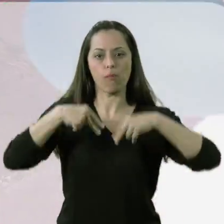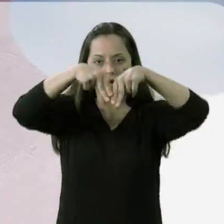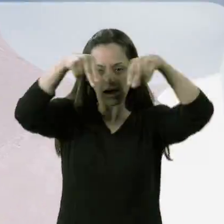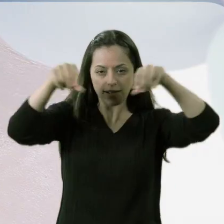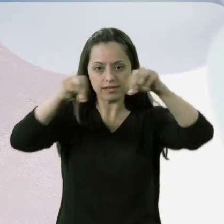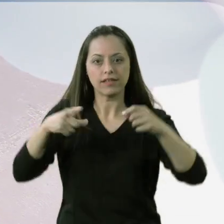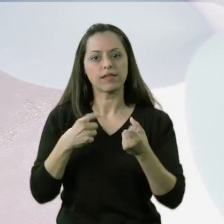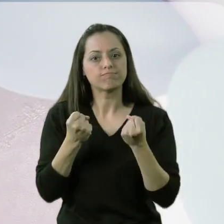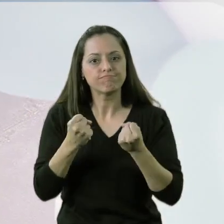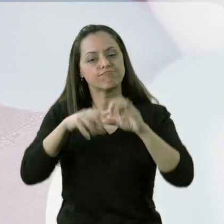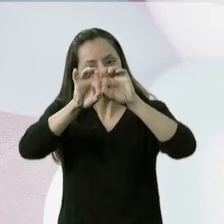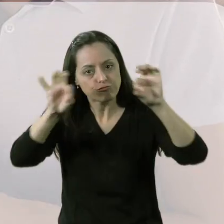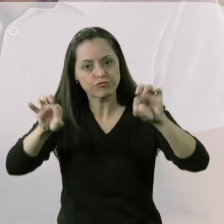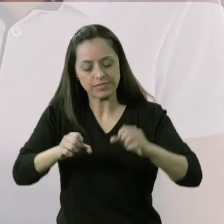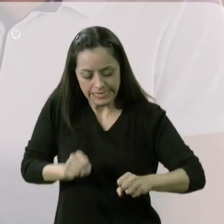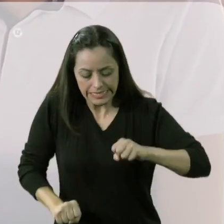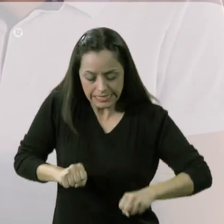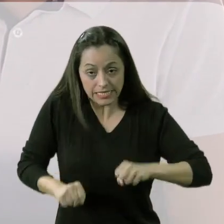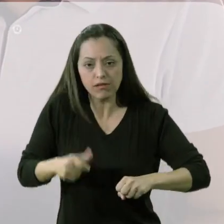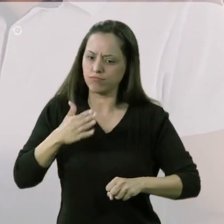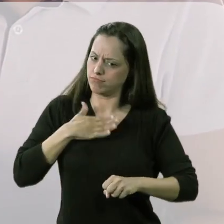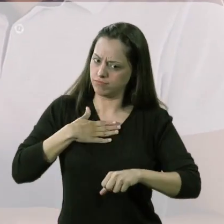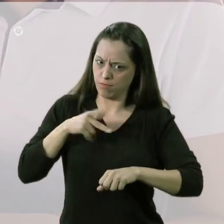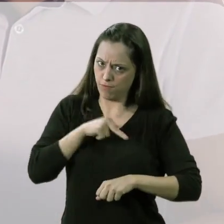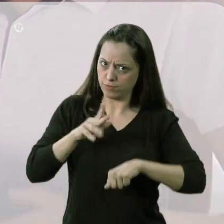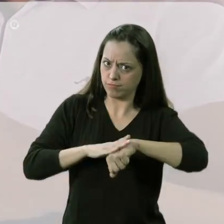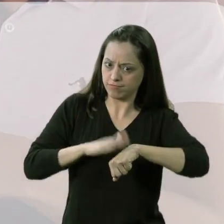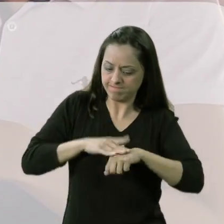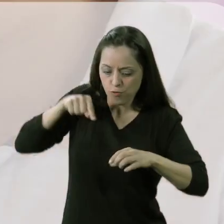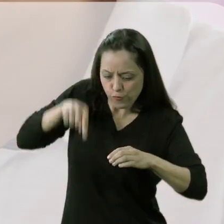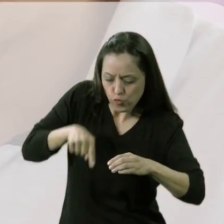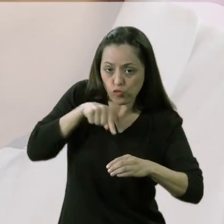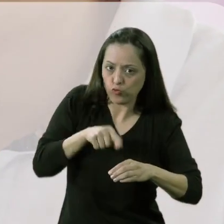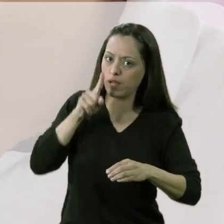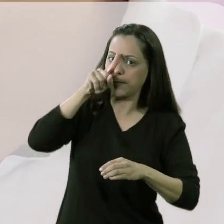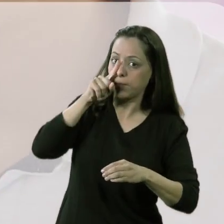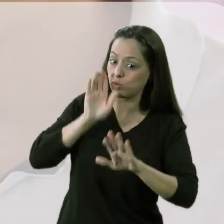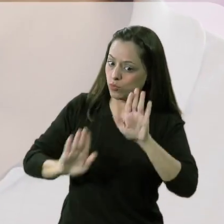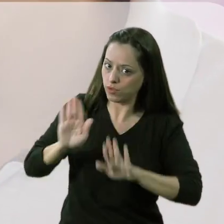Eu tomo cuidado de furar a lata para que eles não se machuquem. Eu furo ela e entrego só para que eles façam a questão de montar.